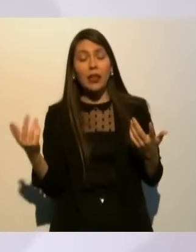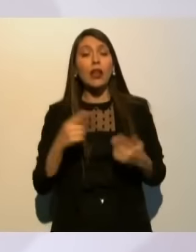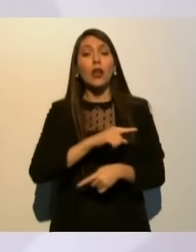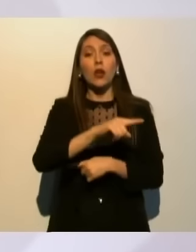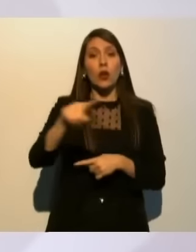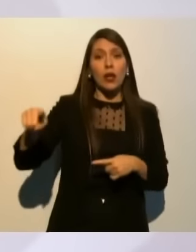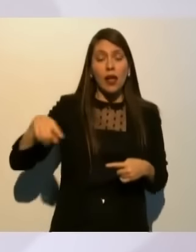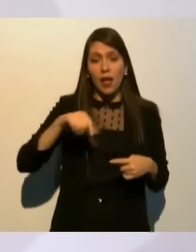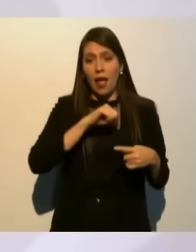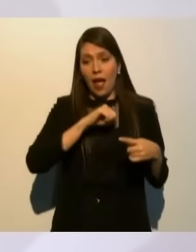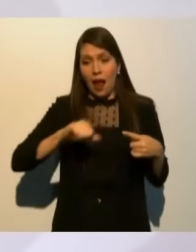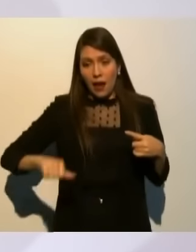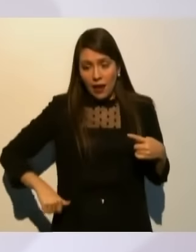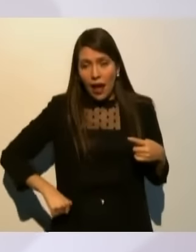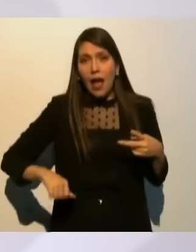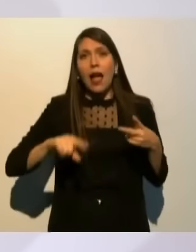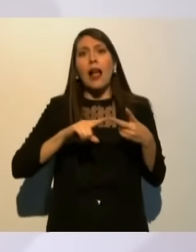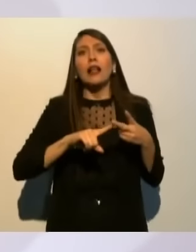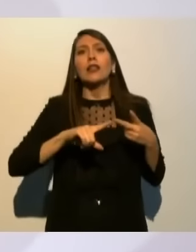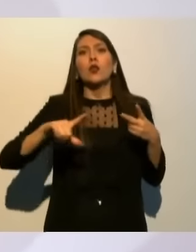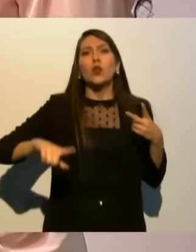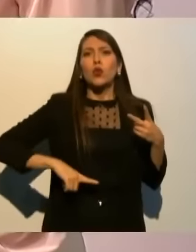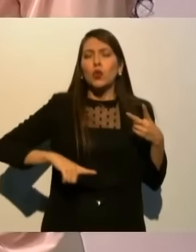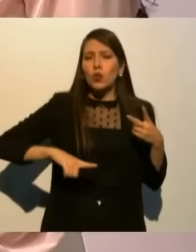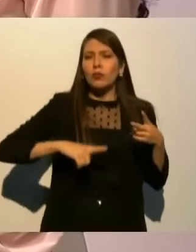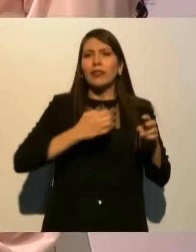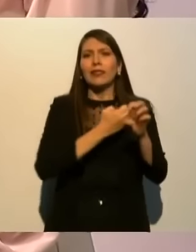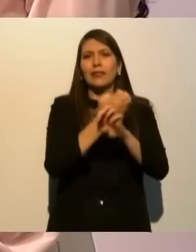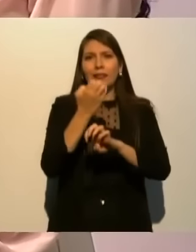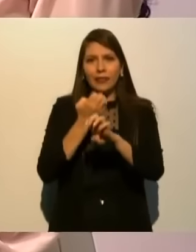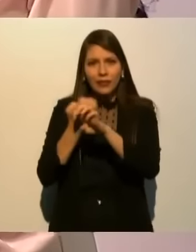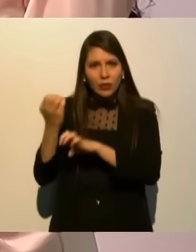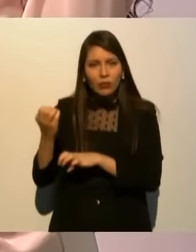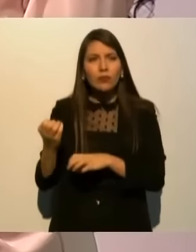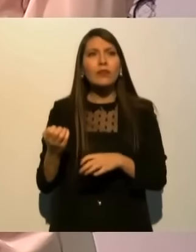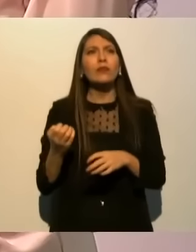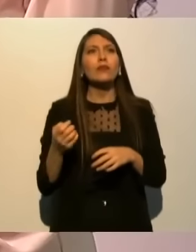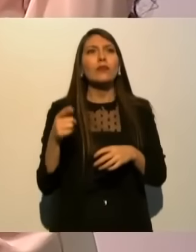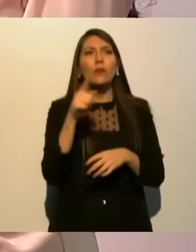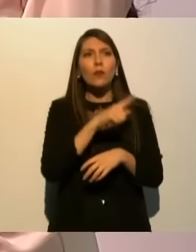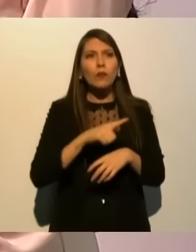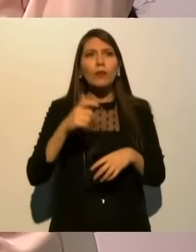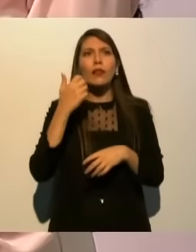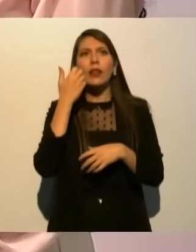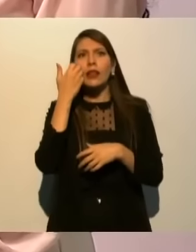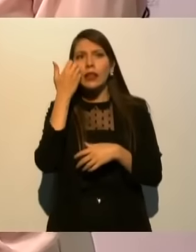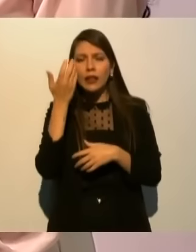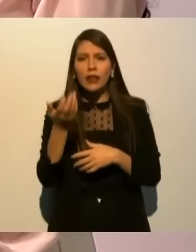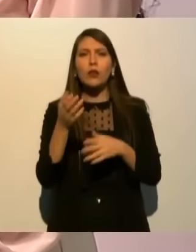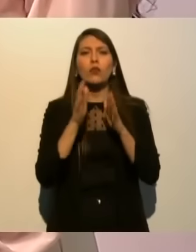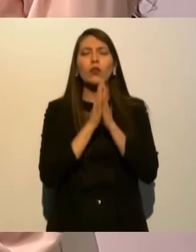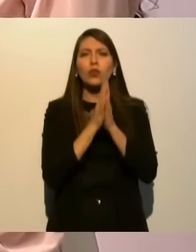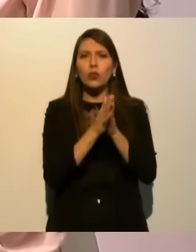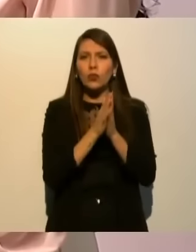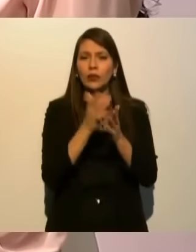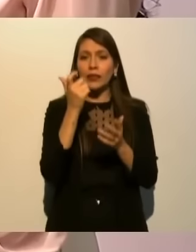los Estados a los gobiernos de los estados a invertir prioritariamente en lo que aquí ha